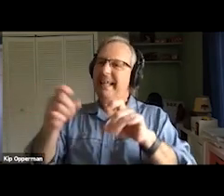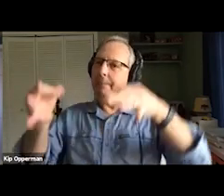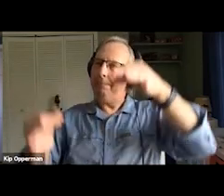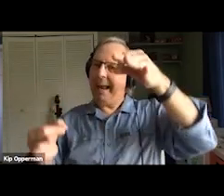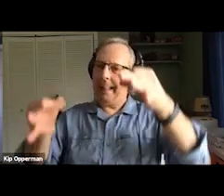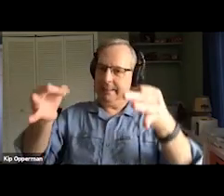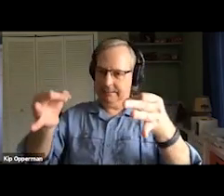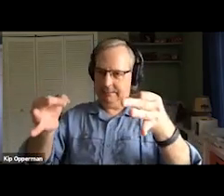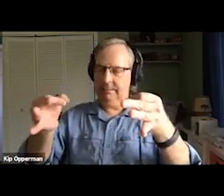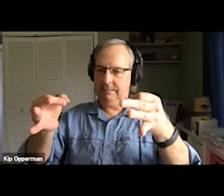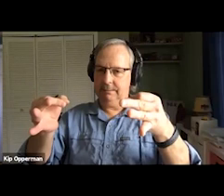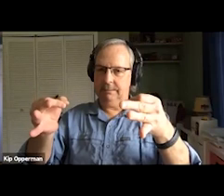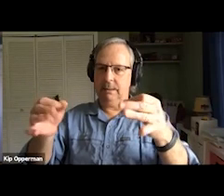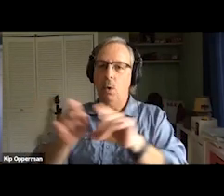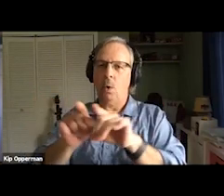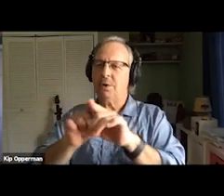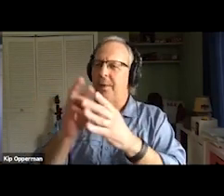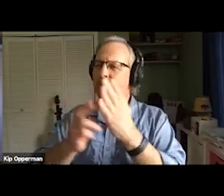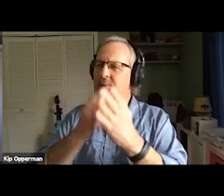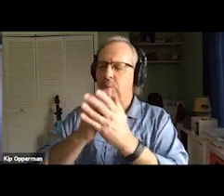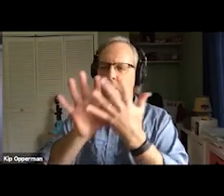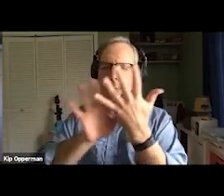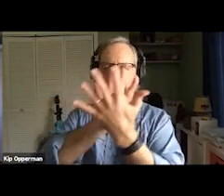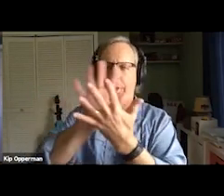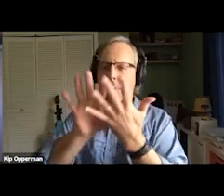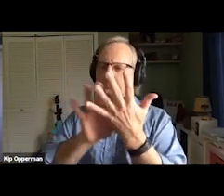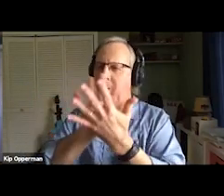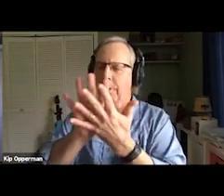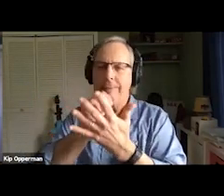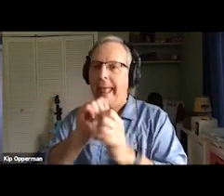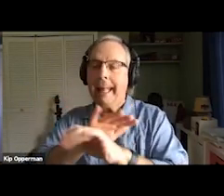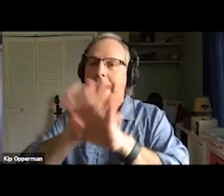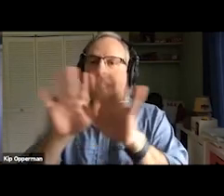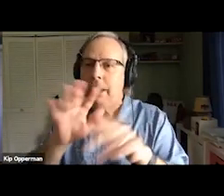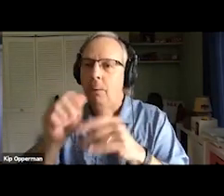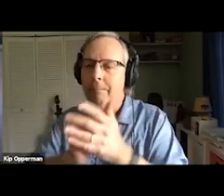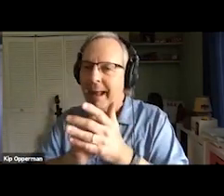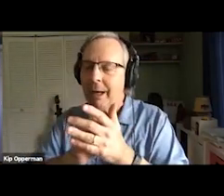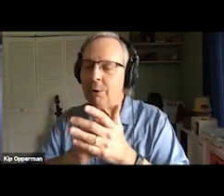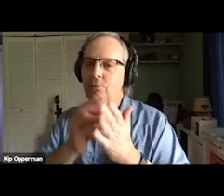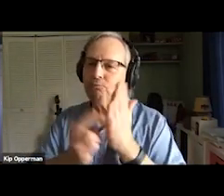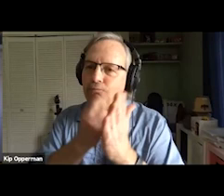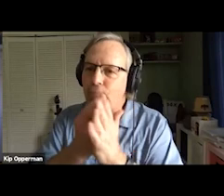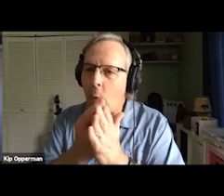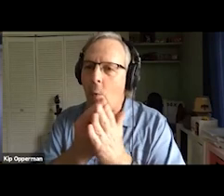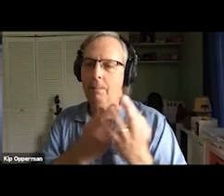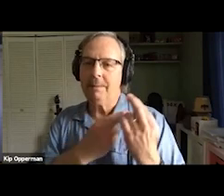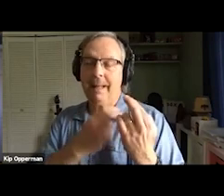Además, si hay alguna ambigüedad de rol o no tienen claro su rol o responsabilidades o no tener recursos.